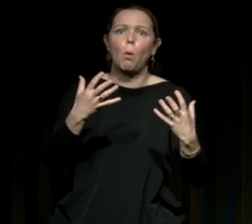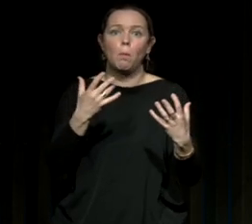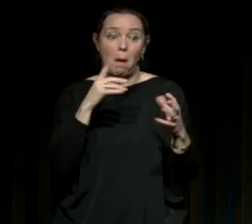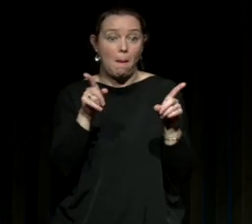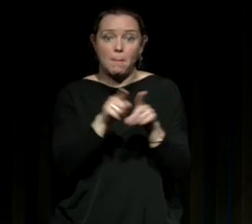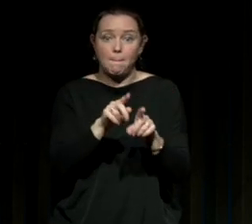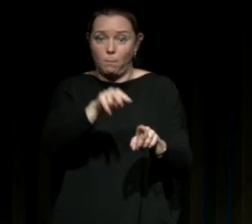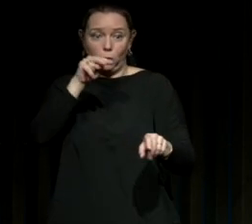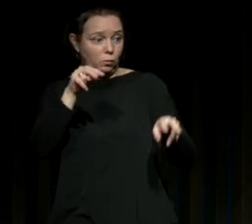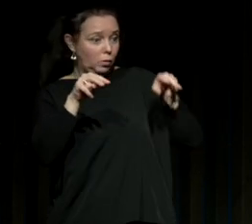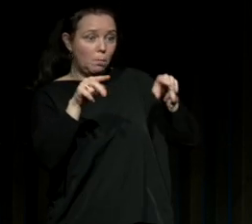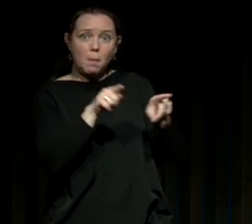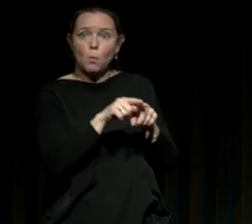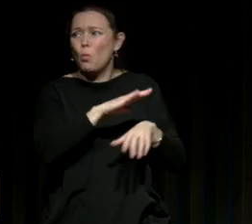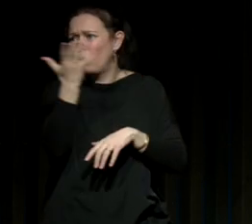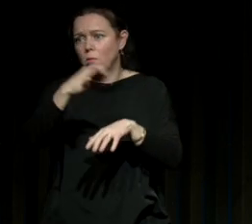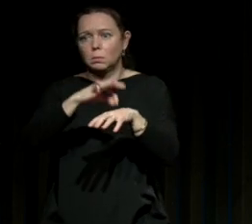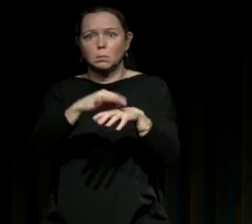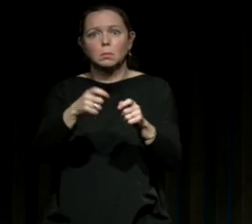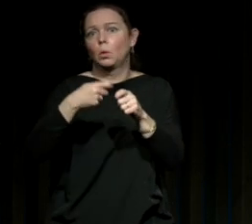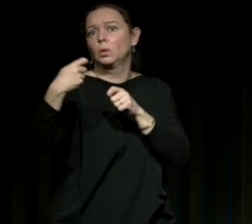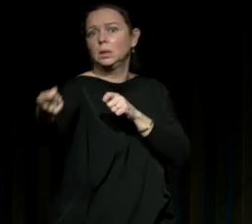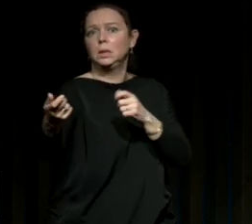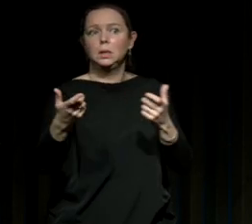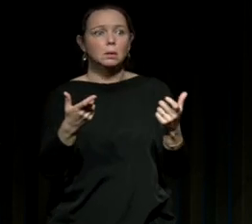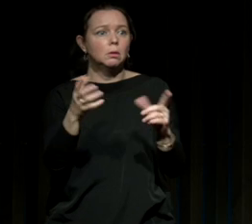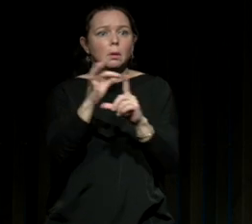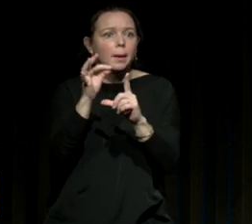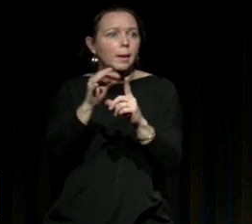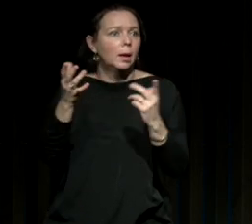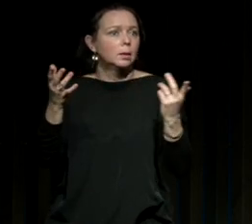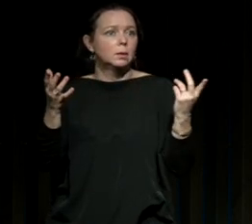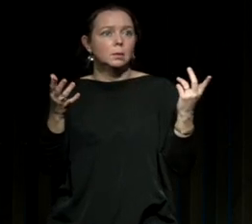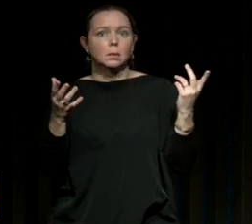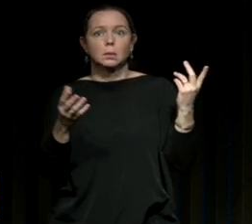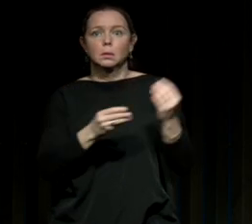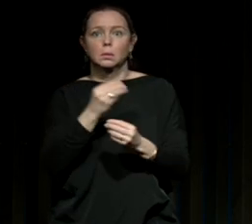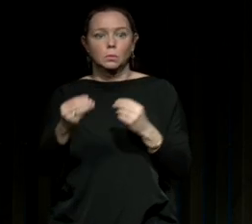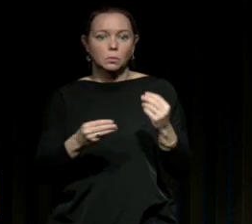woods ou d'une autre maladie chronique du diabète ou on ne donne pas le même anti diabétique à tous